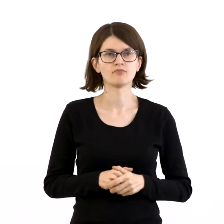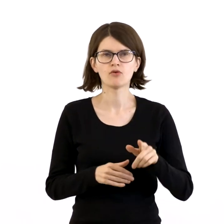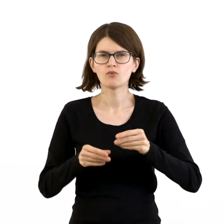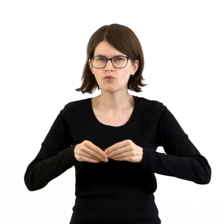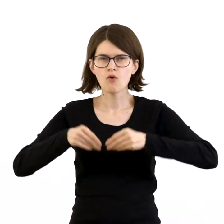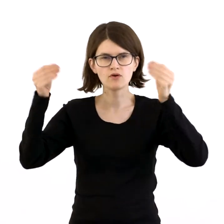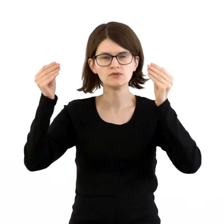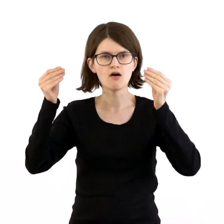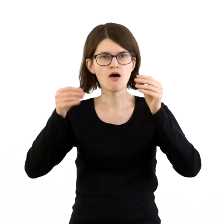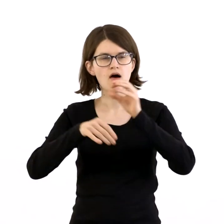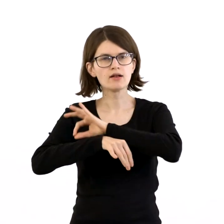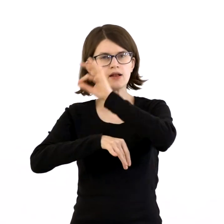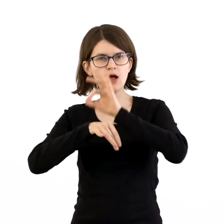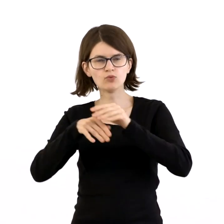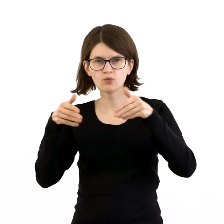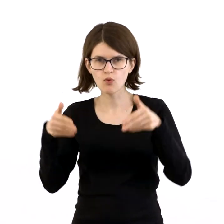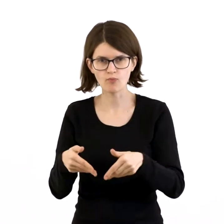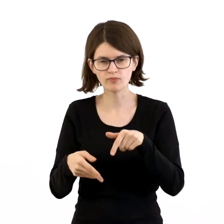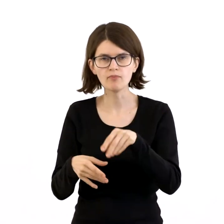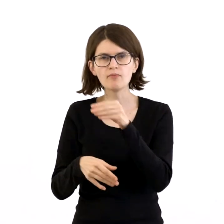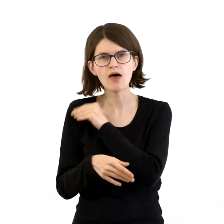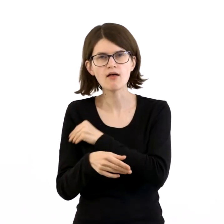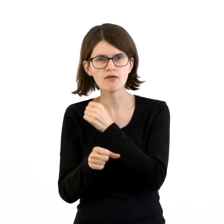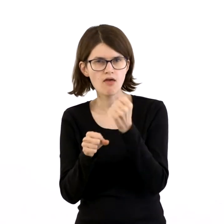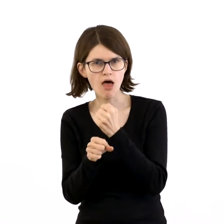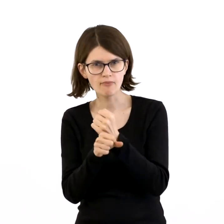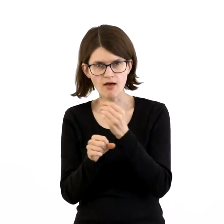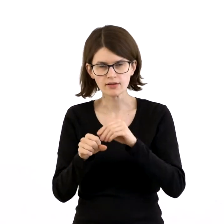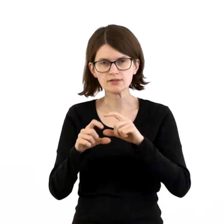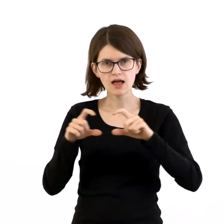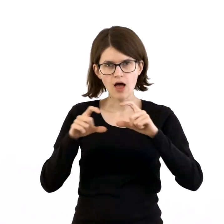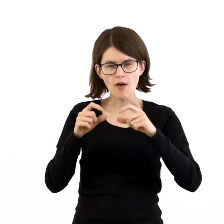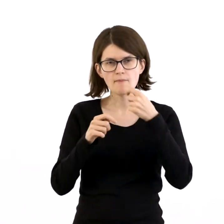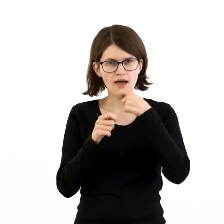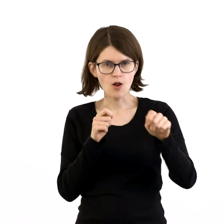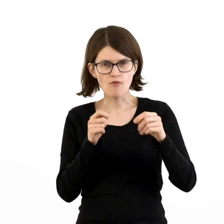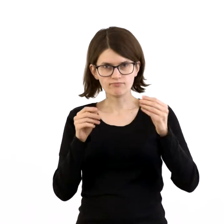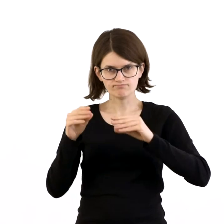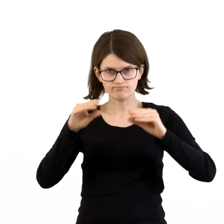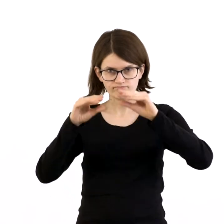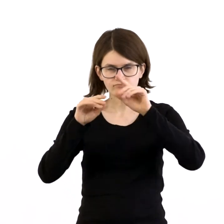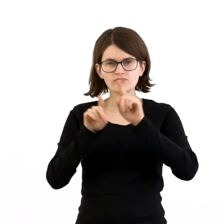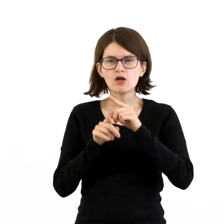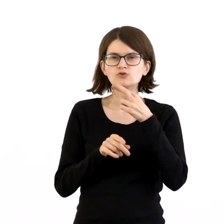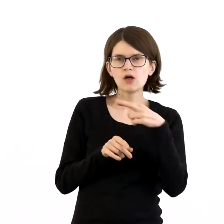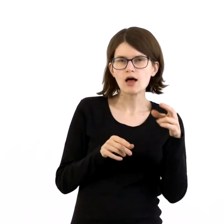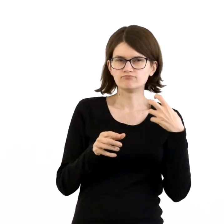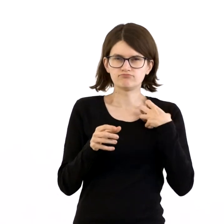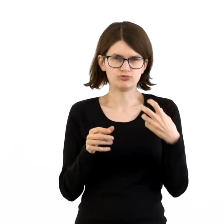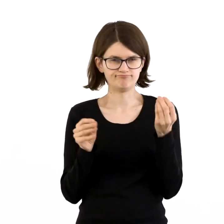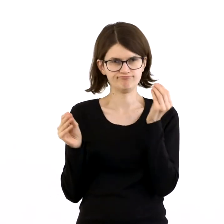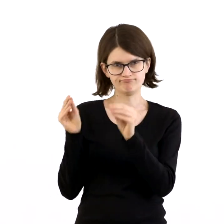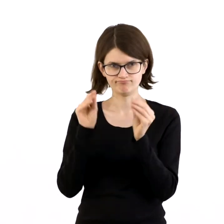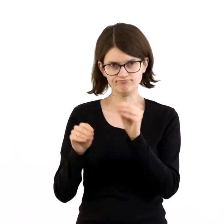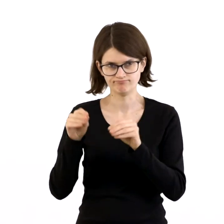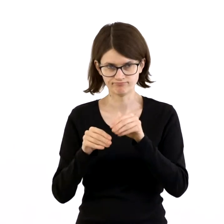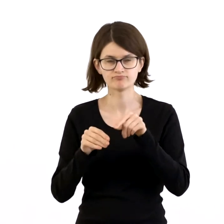Wykształciła się także architektura grobowa z kamieni i palonych cegieł z bogatym wyposażeniem.